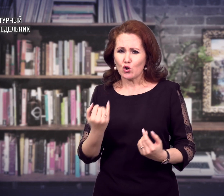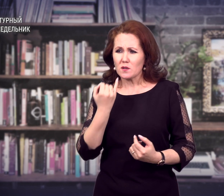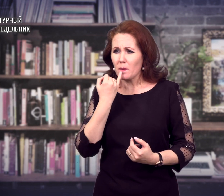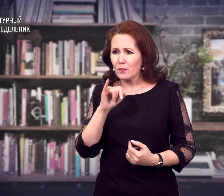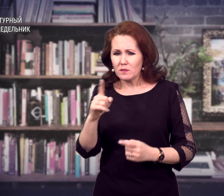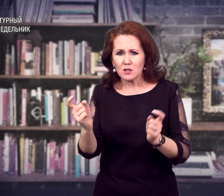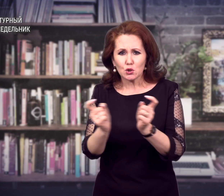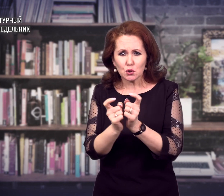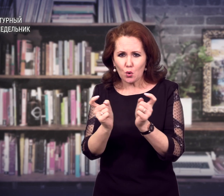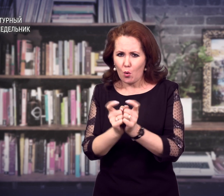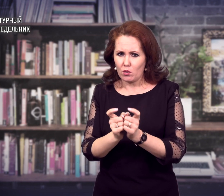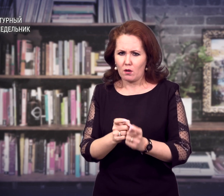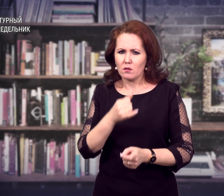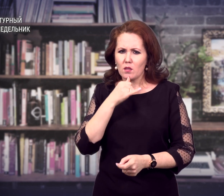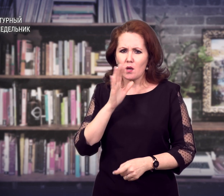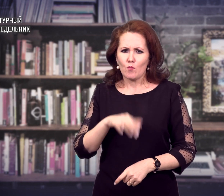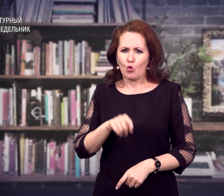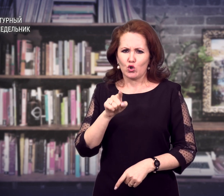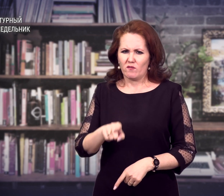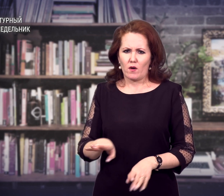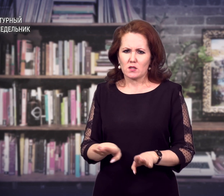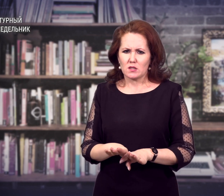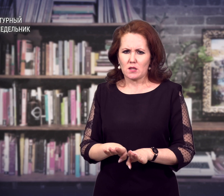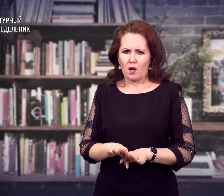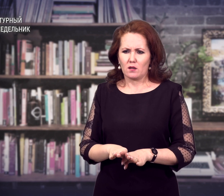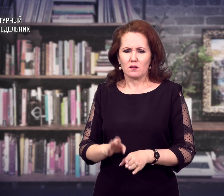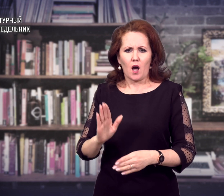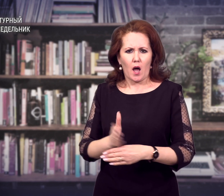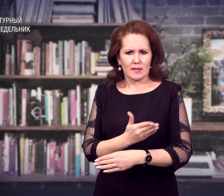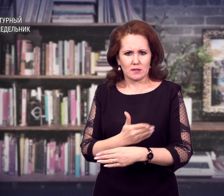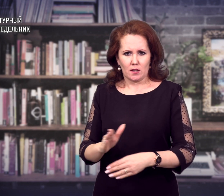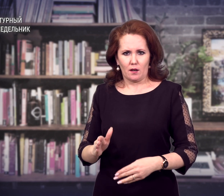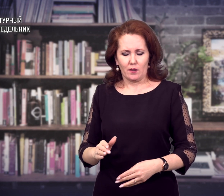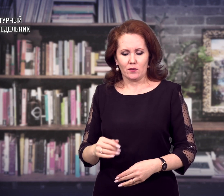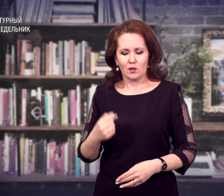И какая-то ссора не может вас разделить!